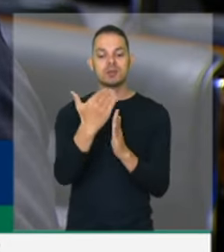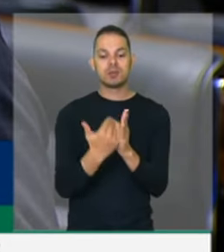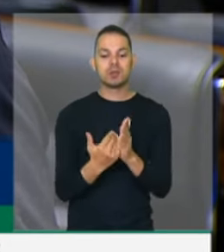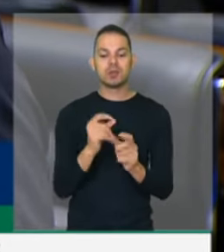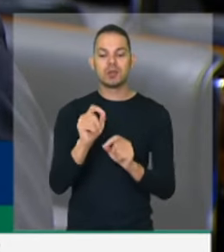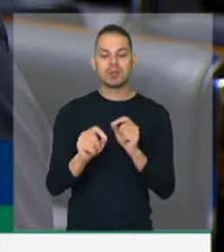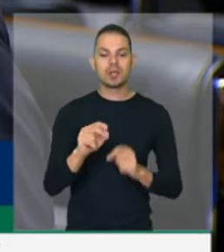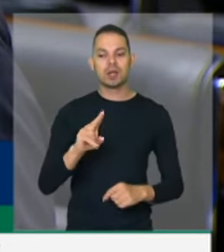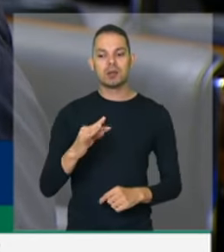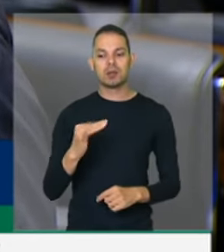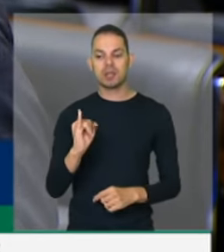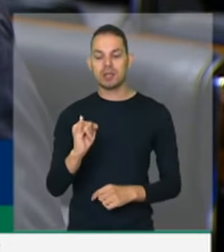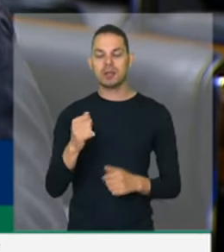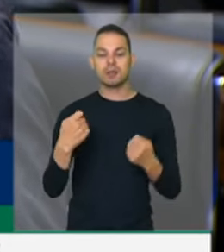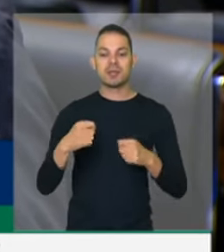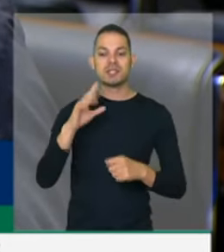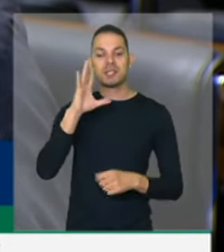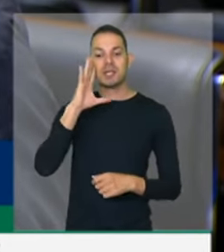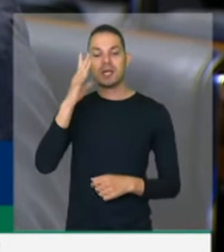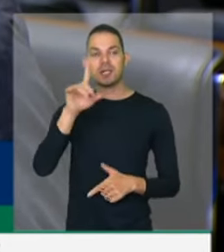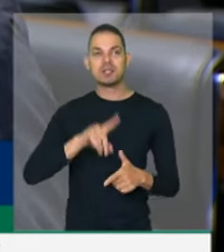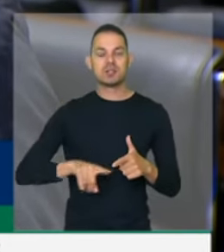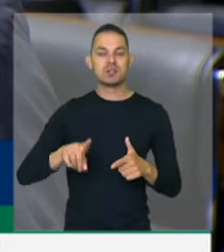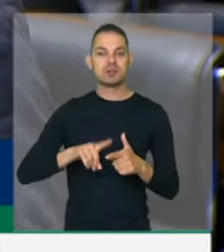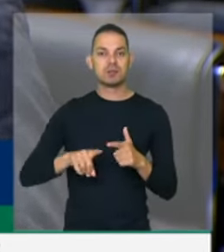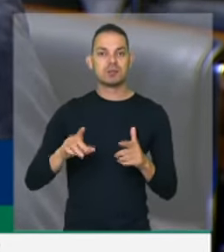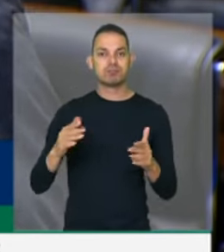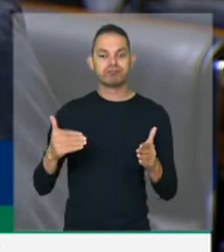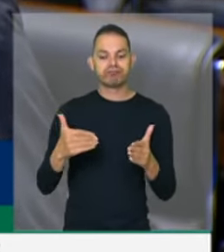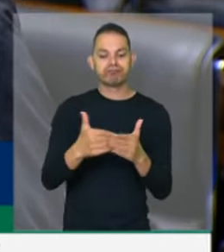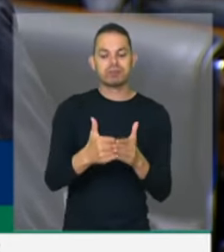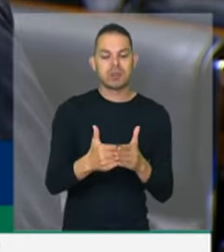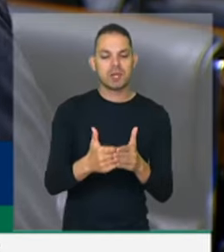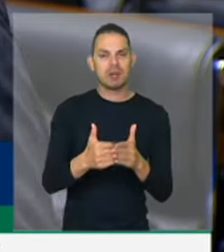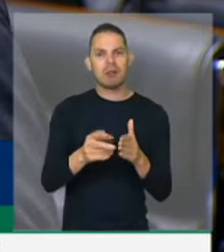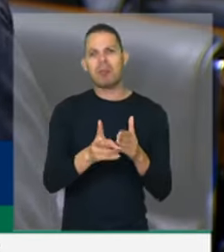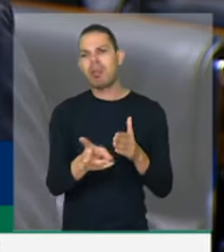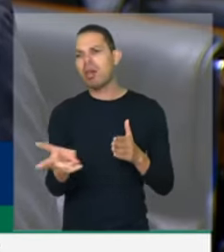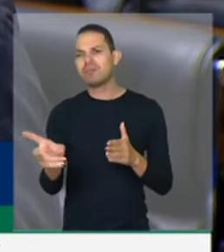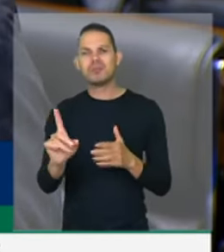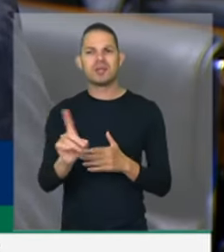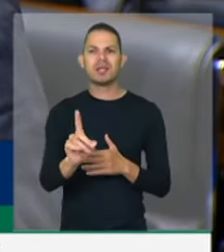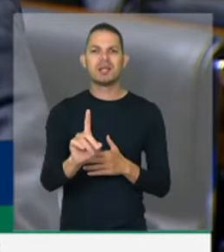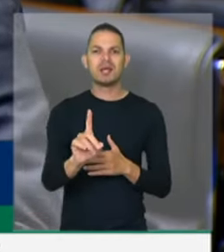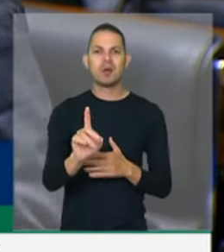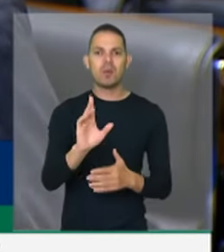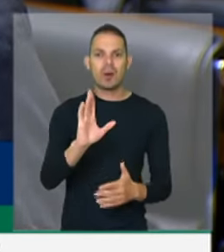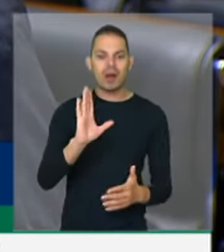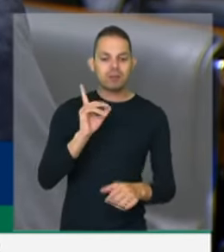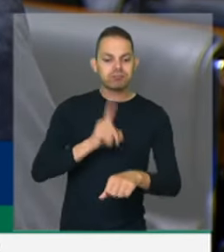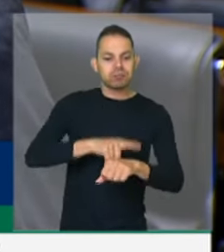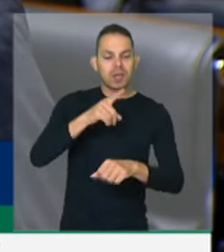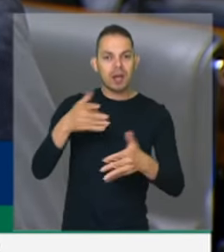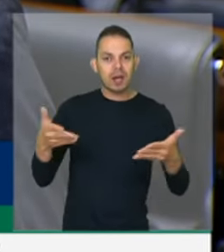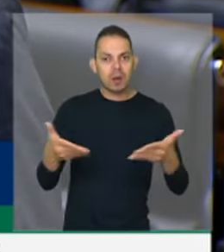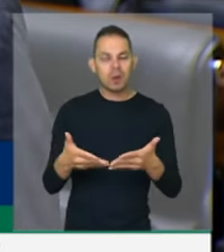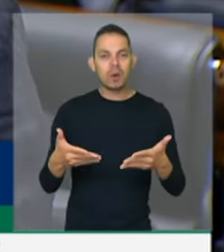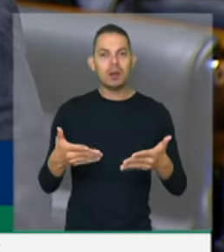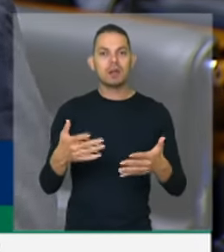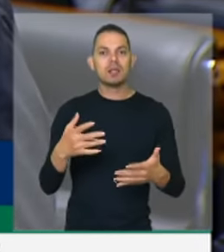QUE RESOLVER PROBLEMA DE CURTO PRAZO QUE NÃO VAI DURAR MUITO, IMEDIATO, NÃO ADIANTA FICAR FILÓSOFO ANDO SOBRE PAGAMENTO, O MDB ENCAMINHA NÃO E QUER QUE SEJA APROVADO